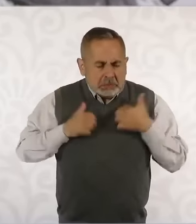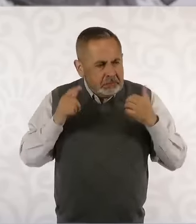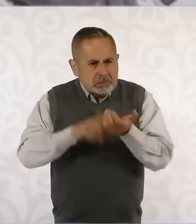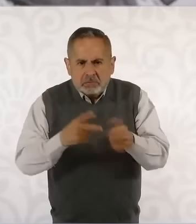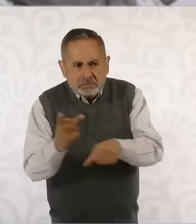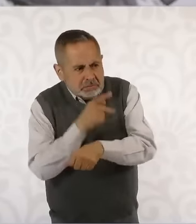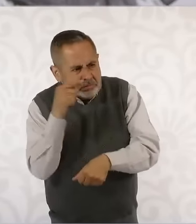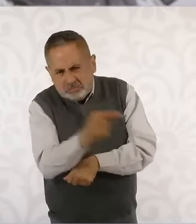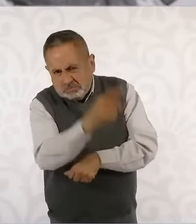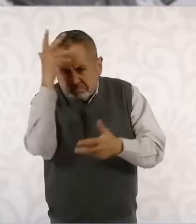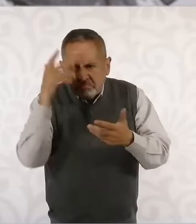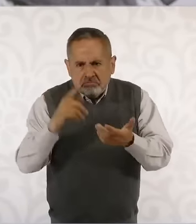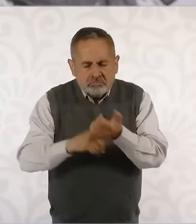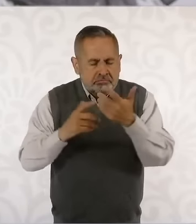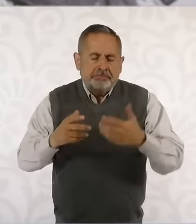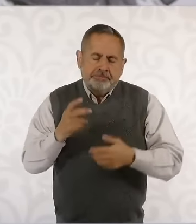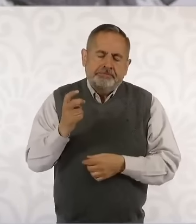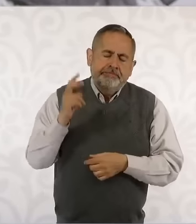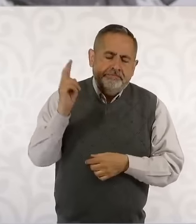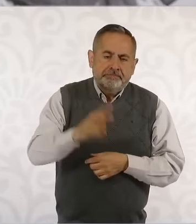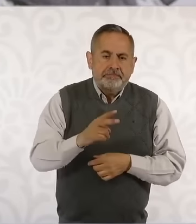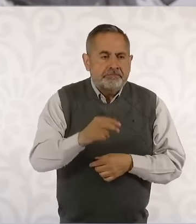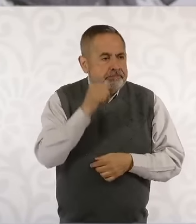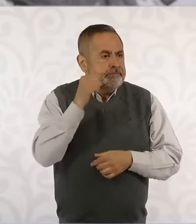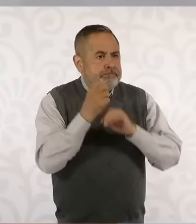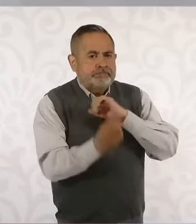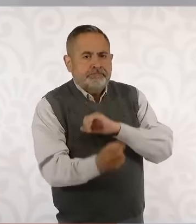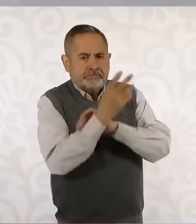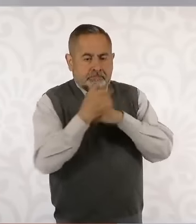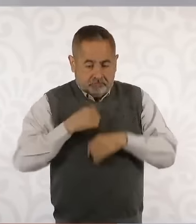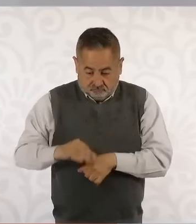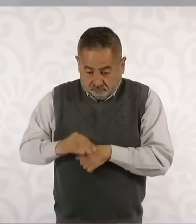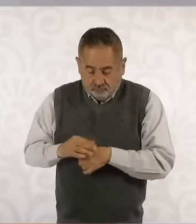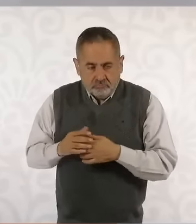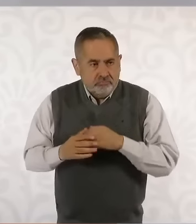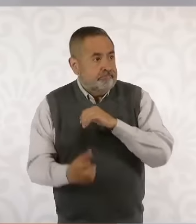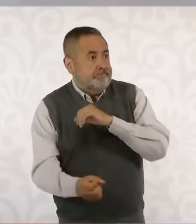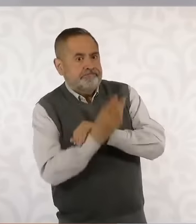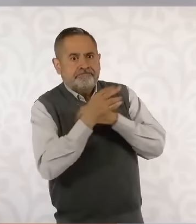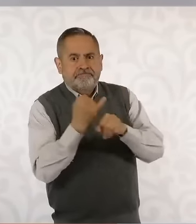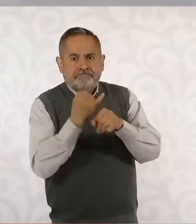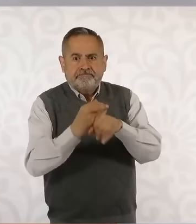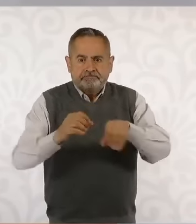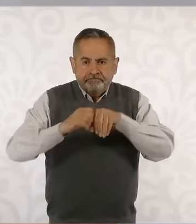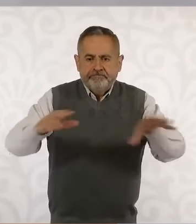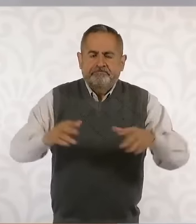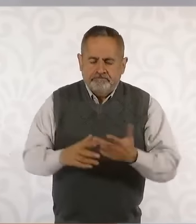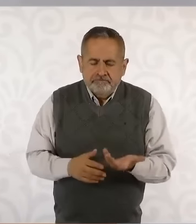que se publicó ayer en la red que viví y que se publicaron en las redes. Entonces, estoy segura